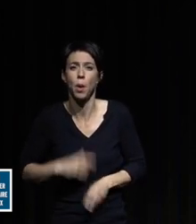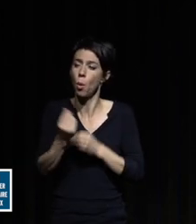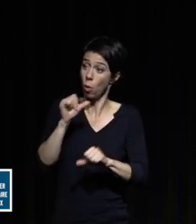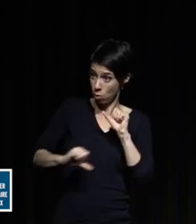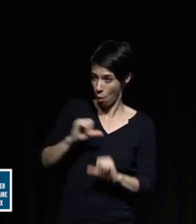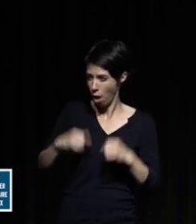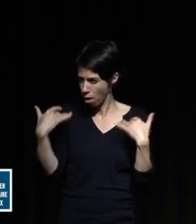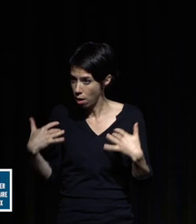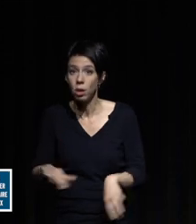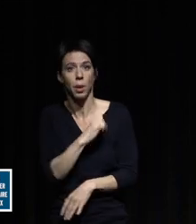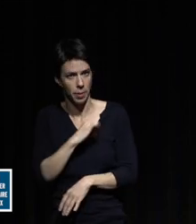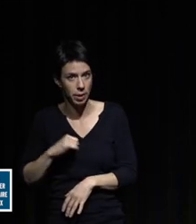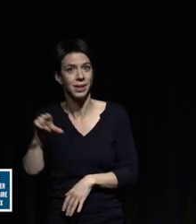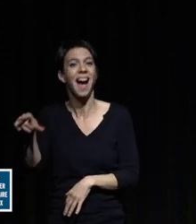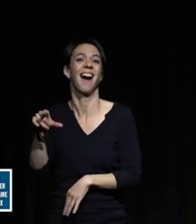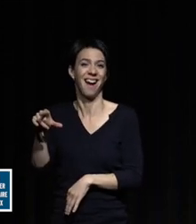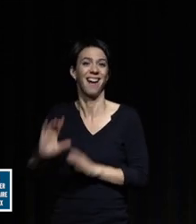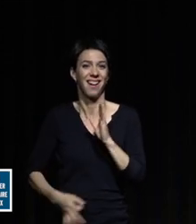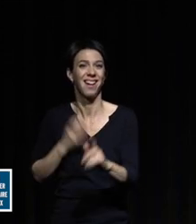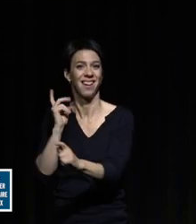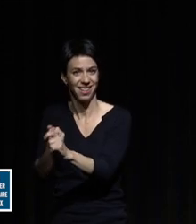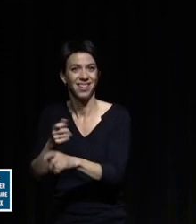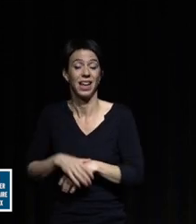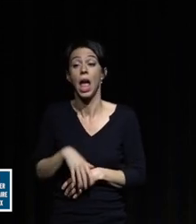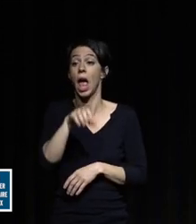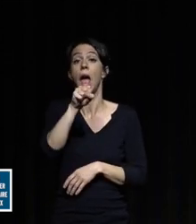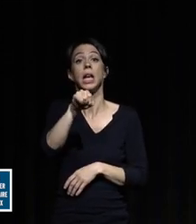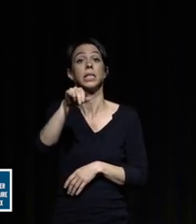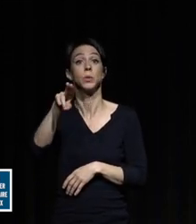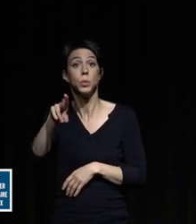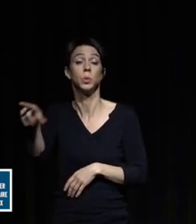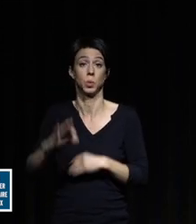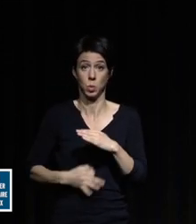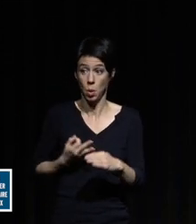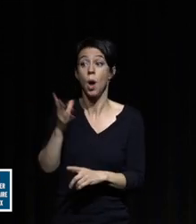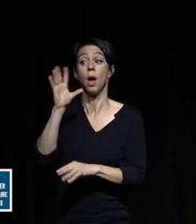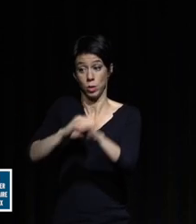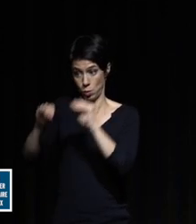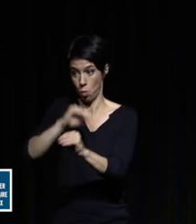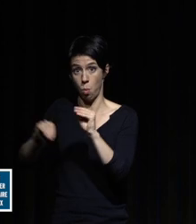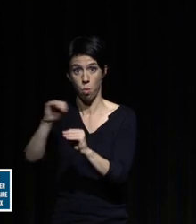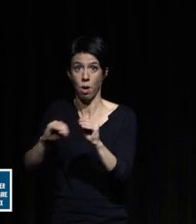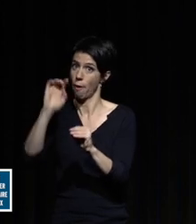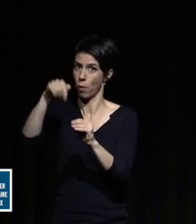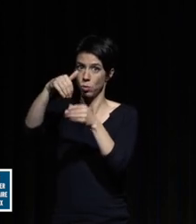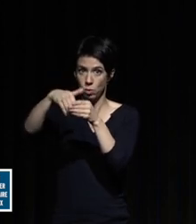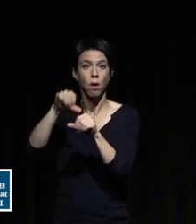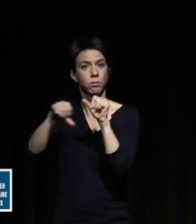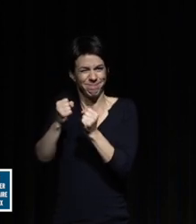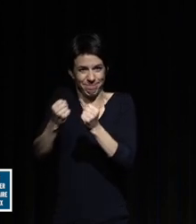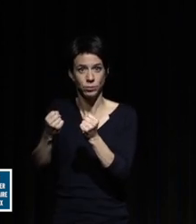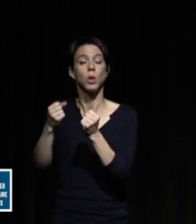le seul essai ou thérapeutique et celui qui est fortement dosée celui qui est à 52 mg le focus on